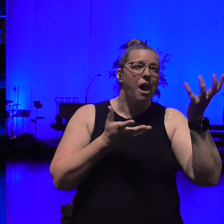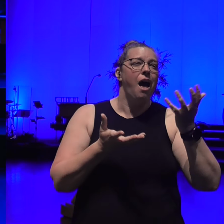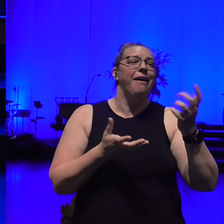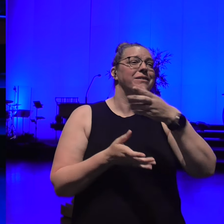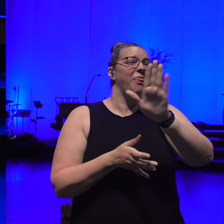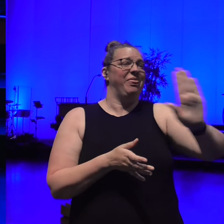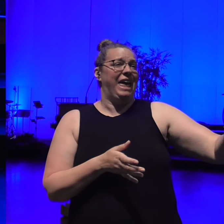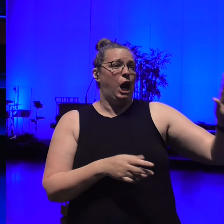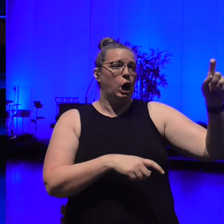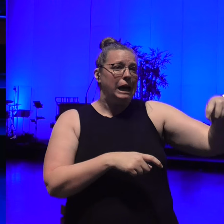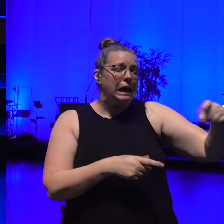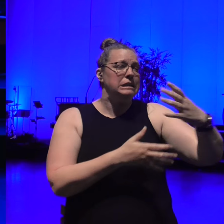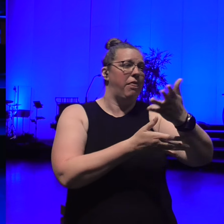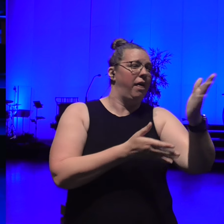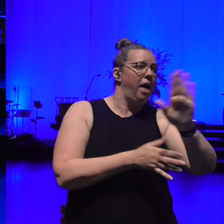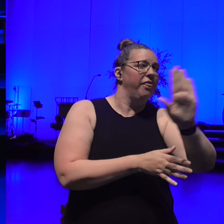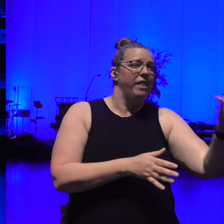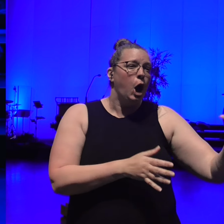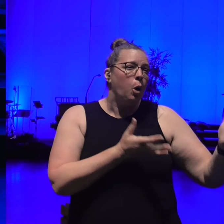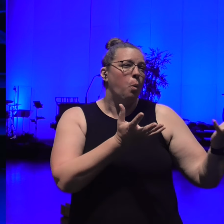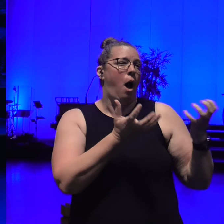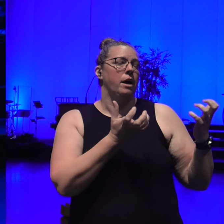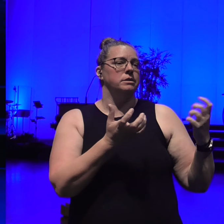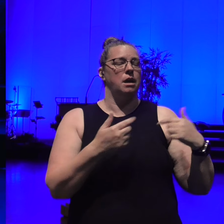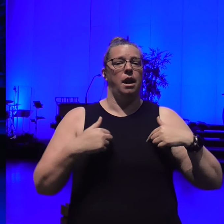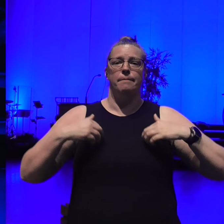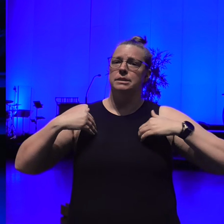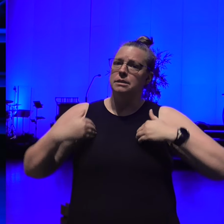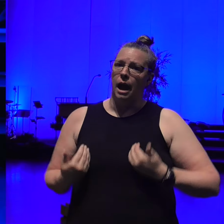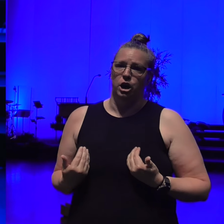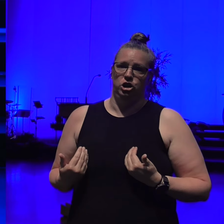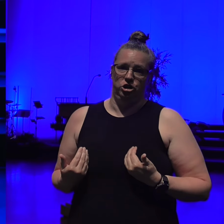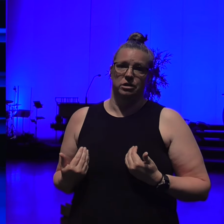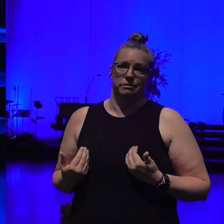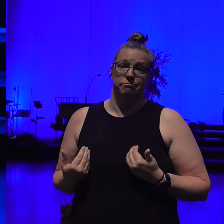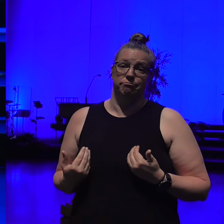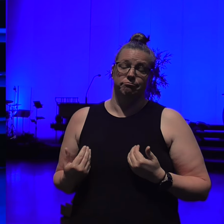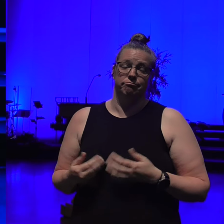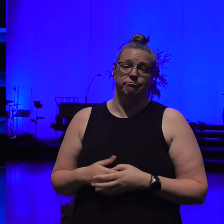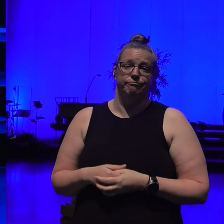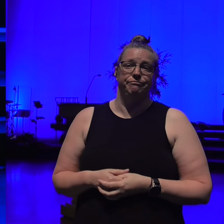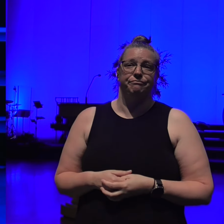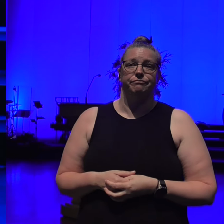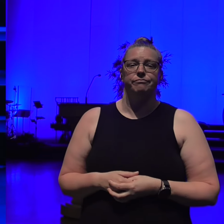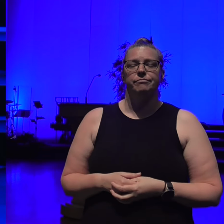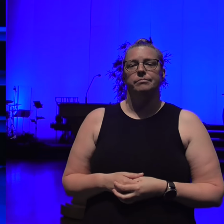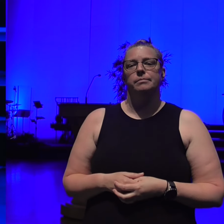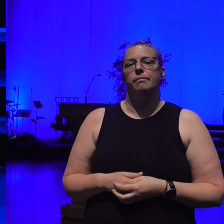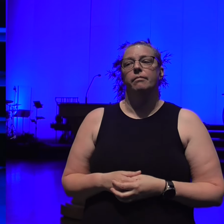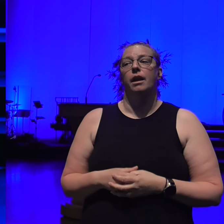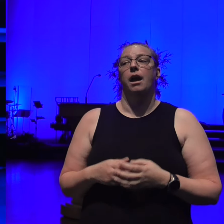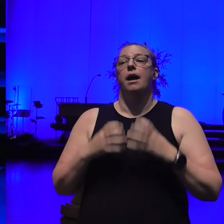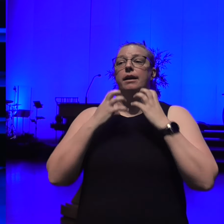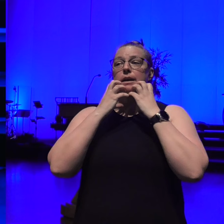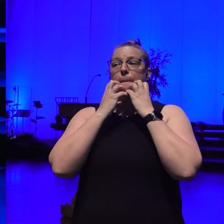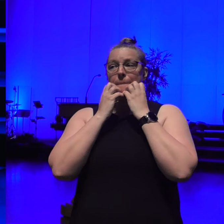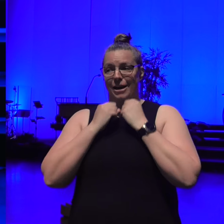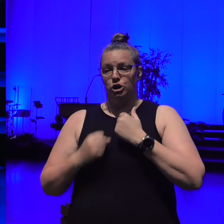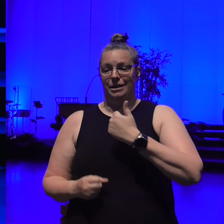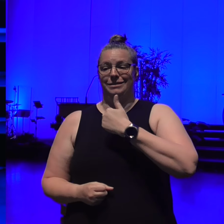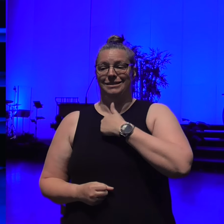luego todos nos sentimos cansados y pisoteados La autoconciencia compasiva se trata de tomarse